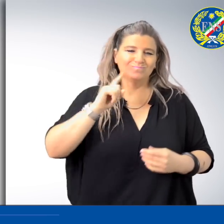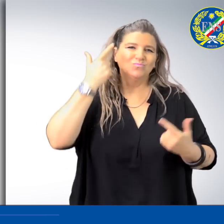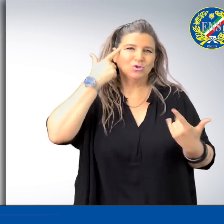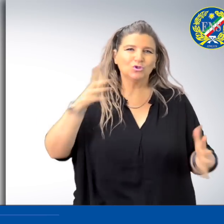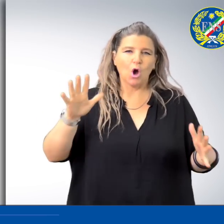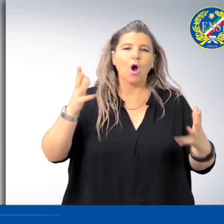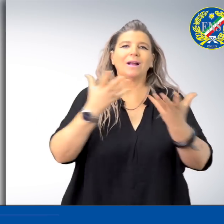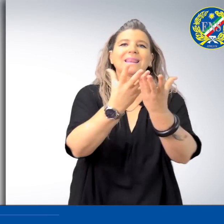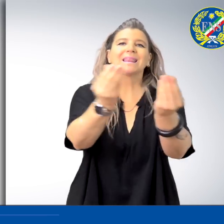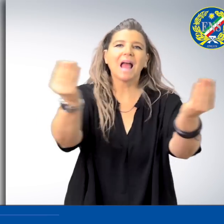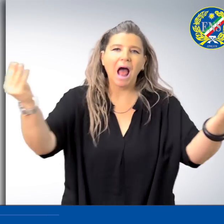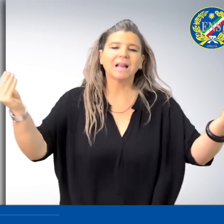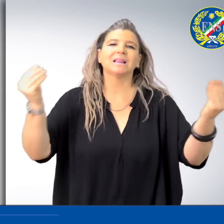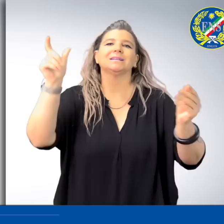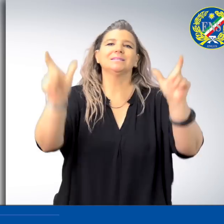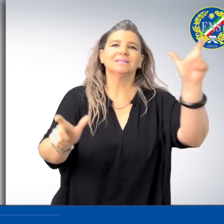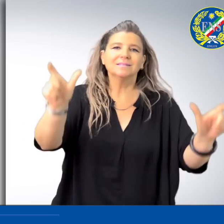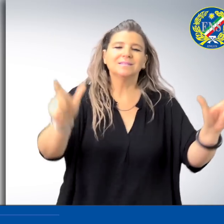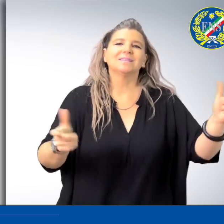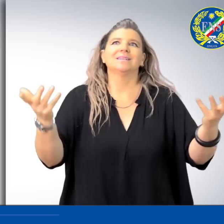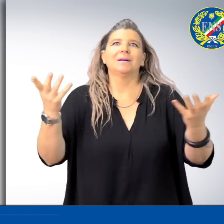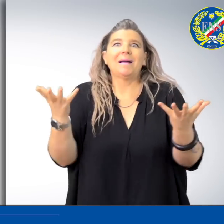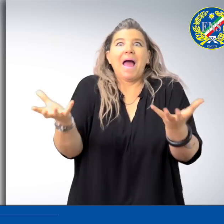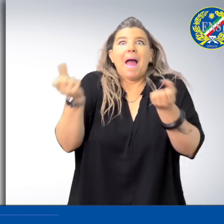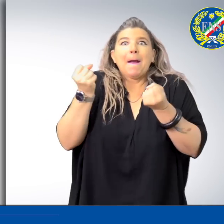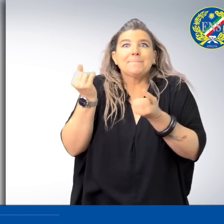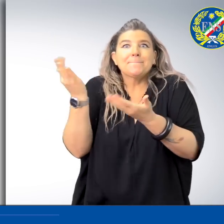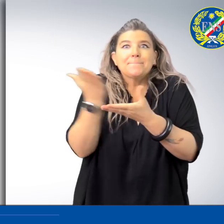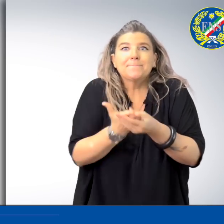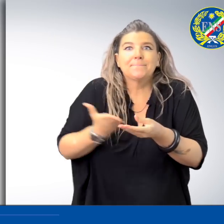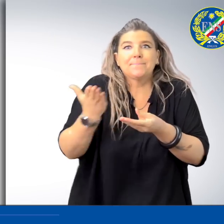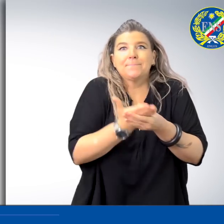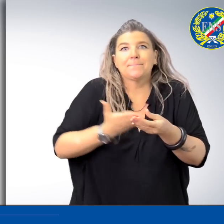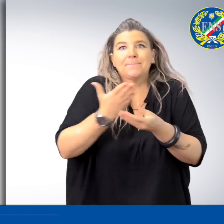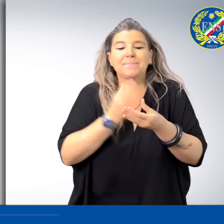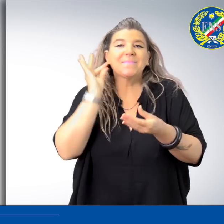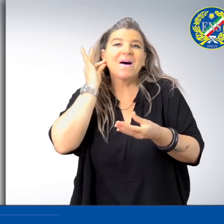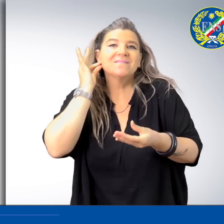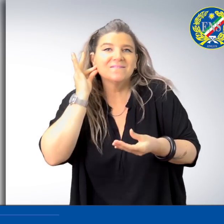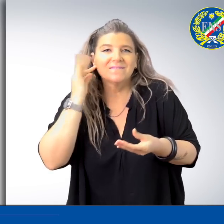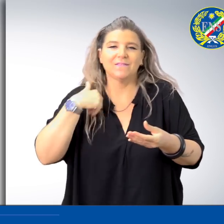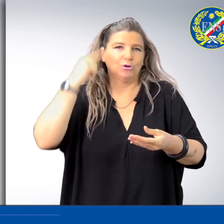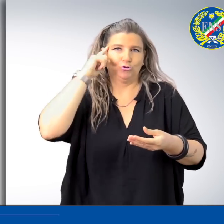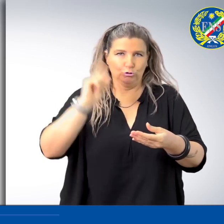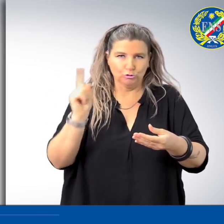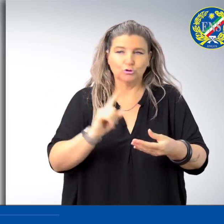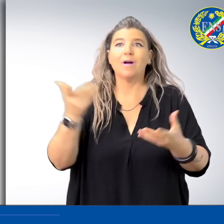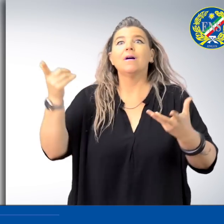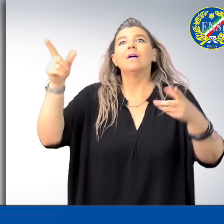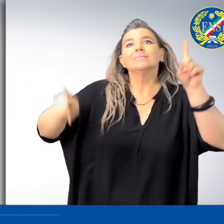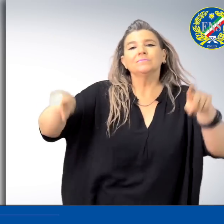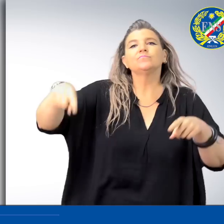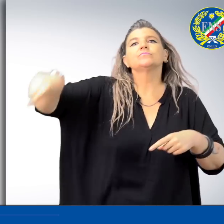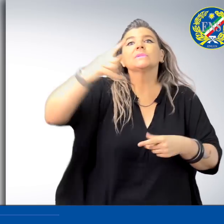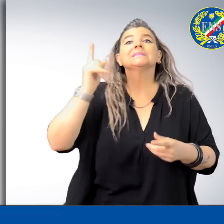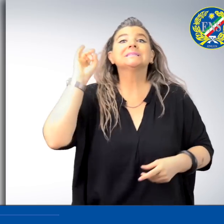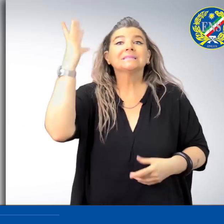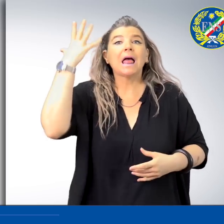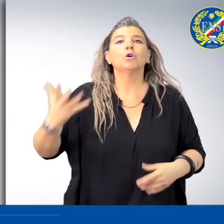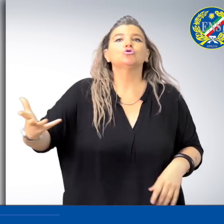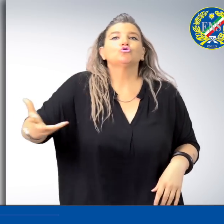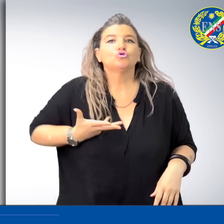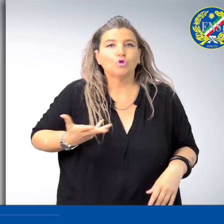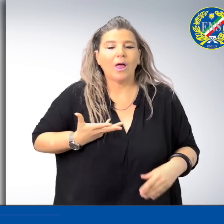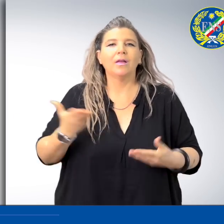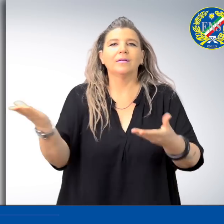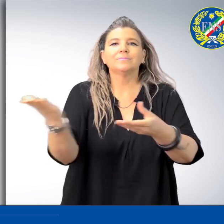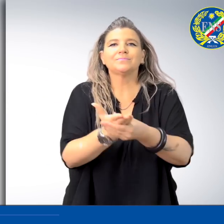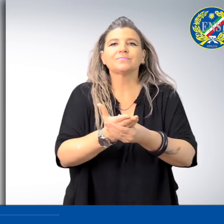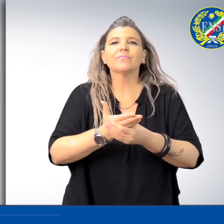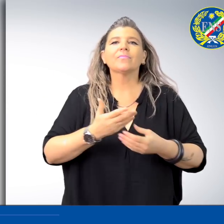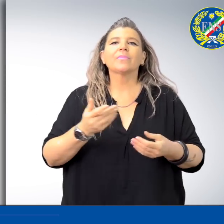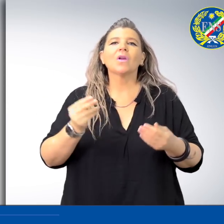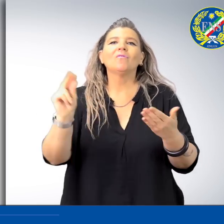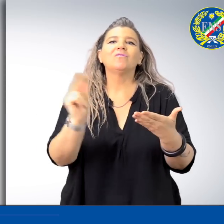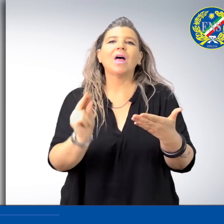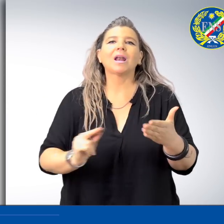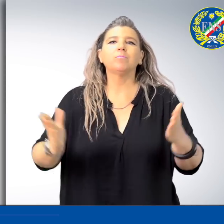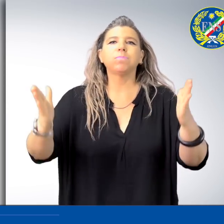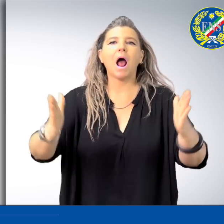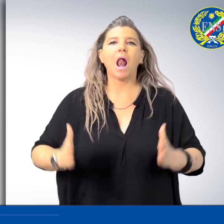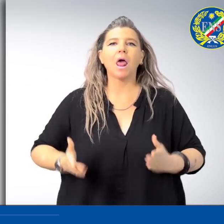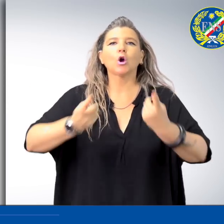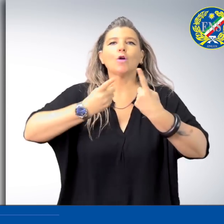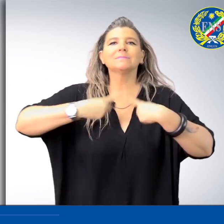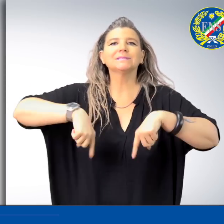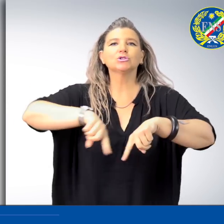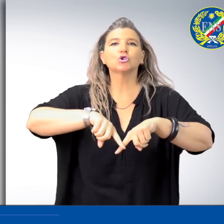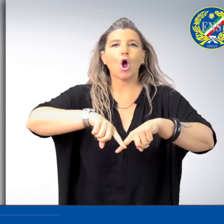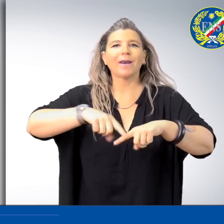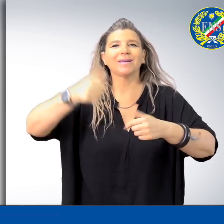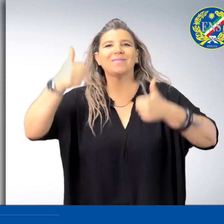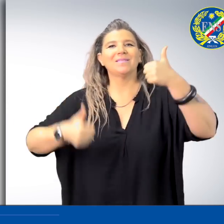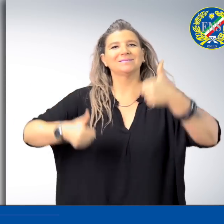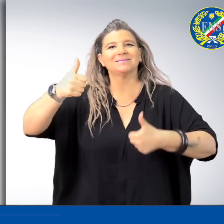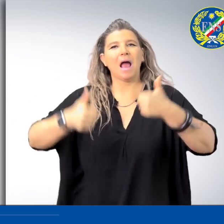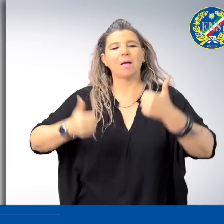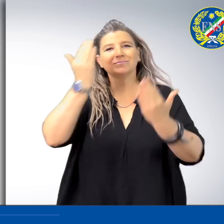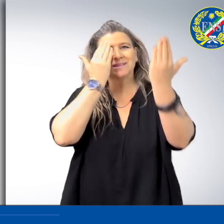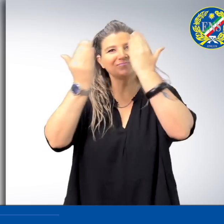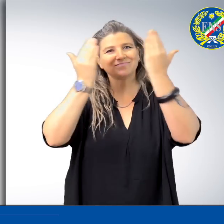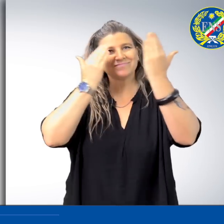Tanti di voi conservano in modo prezioso i documenti e basta prendere il verbale della commissione d'esame